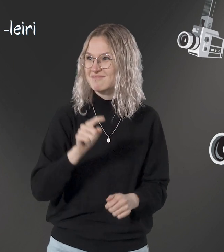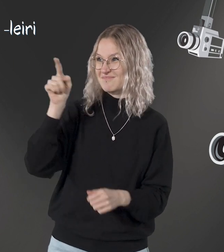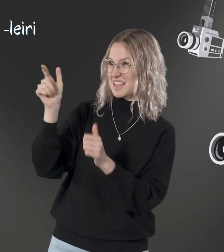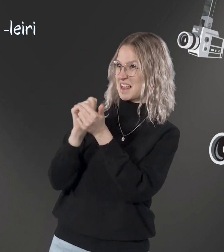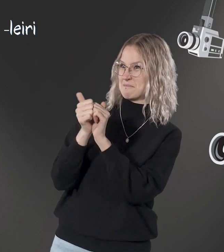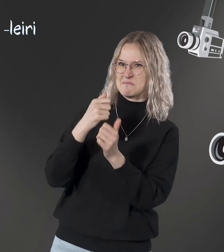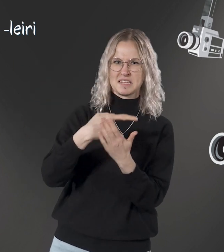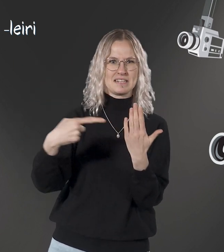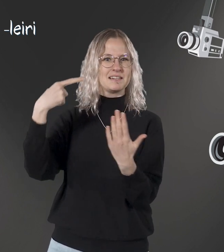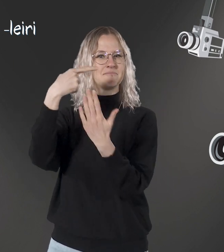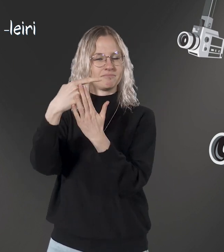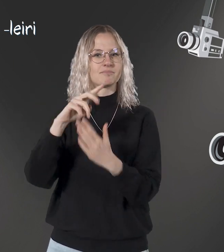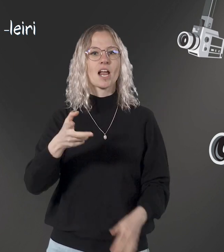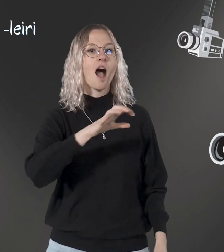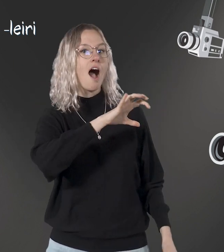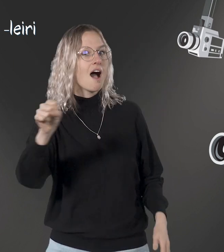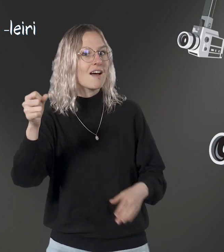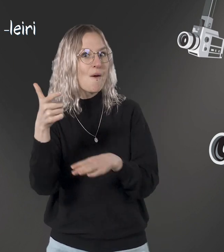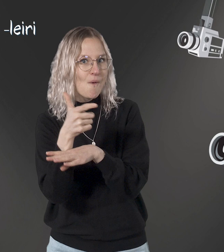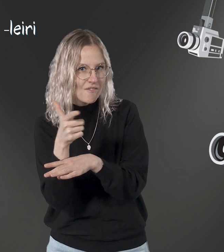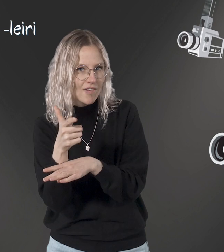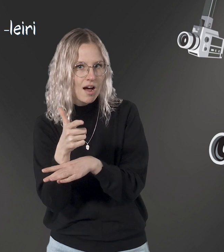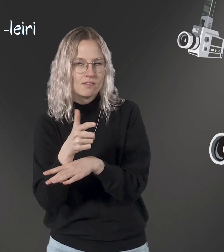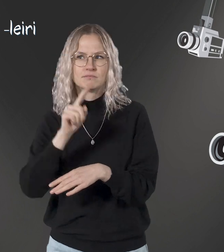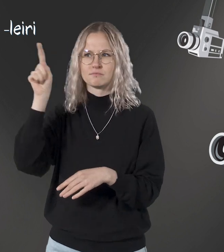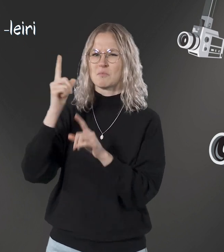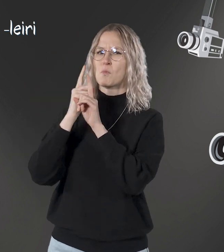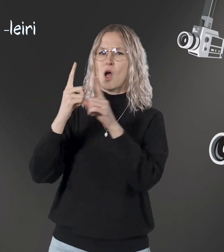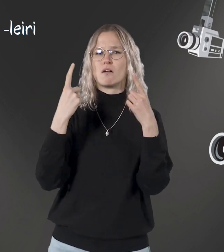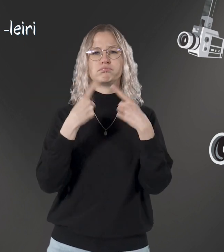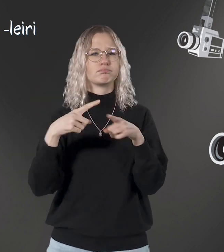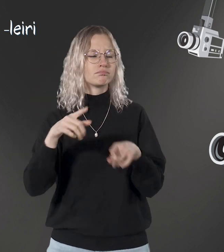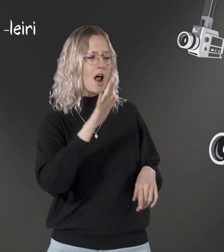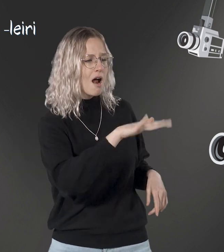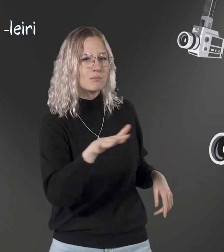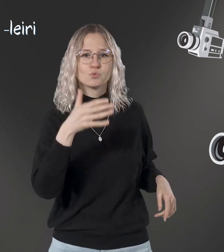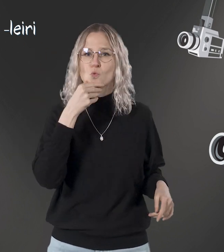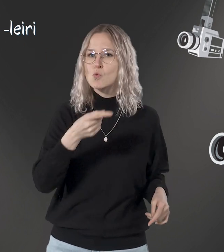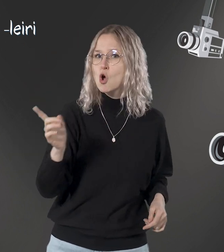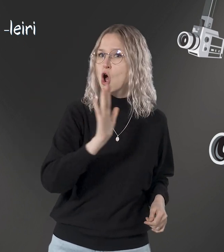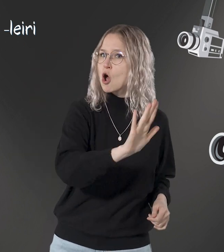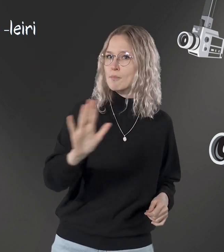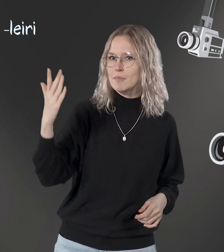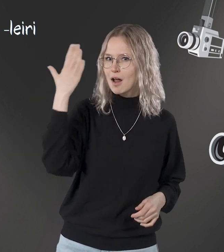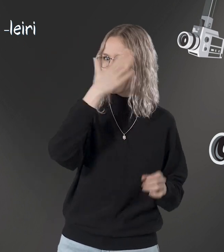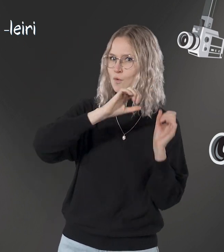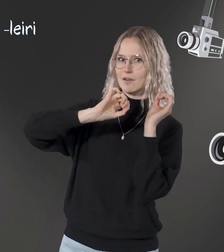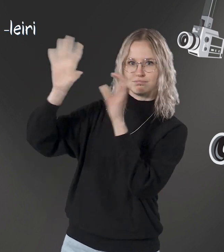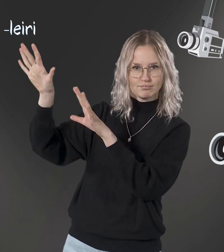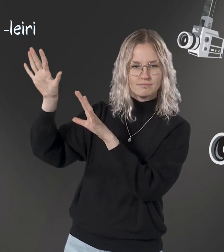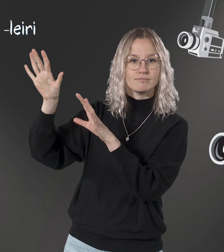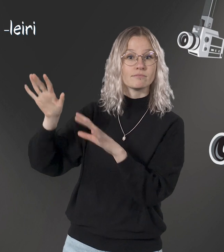Kaikki kuvaa -kilpailussa on mukana monia muita lasten ja nuorten tekemiä elokuvia.